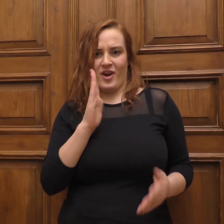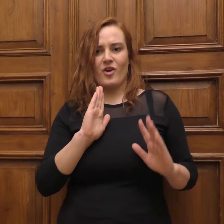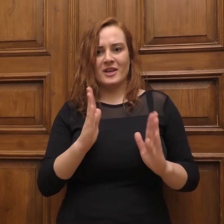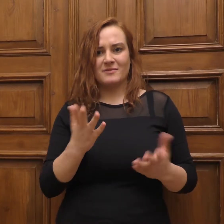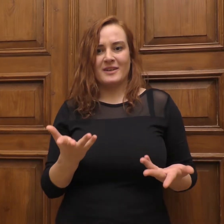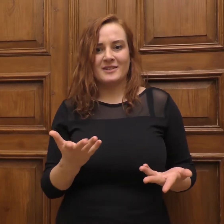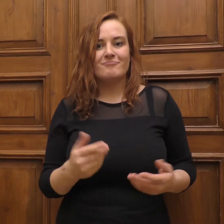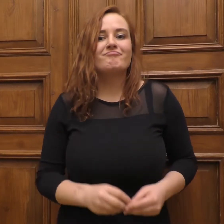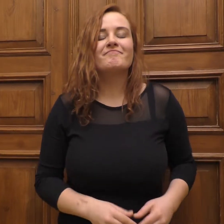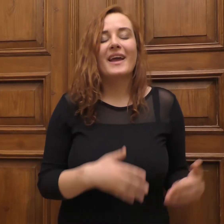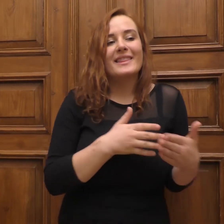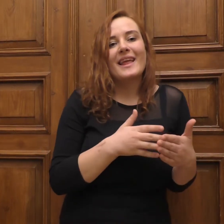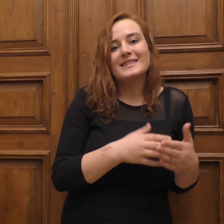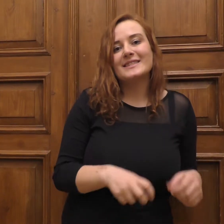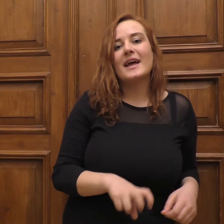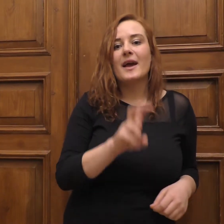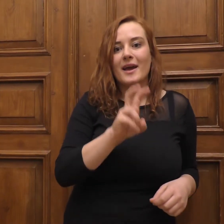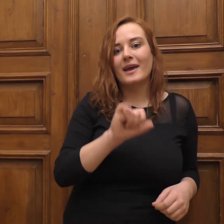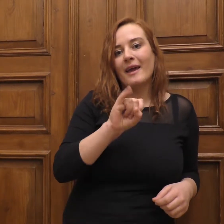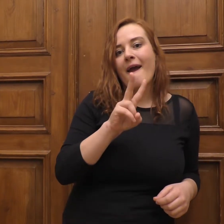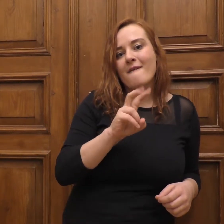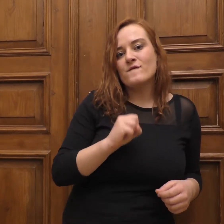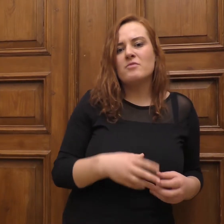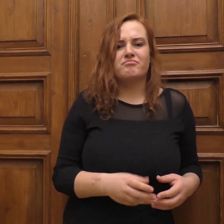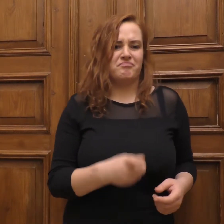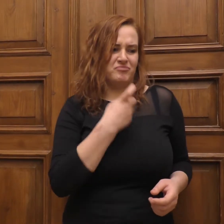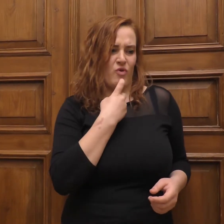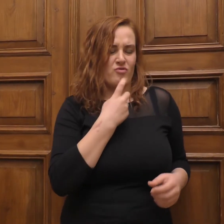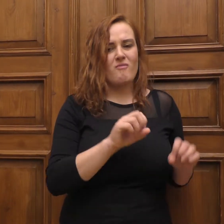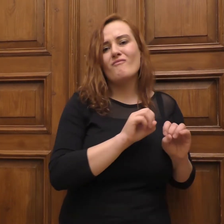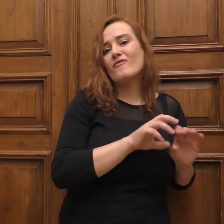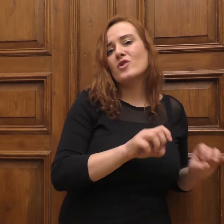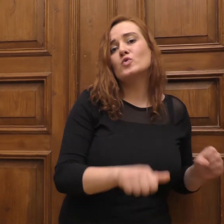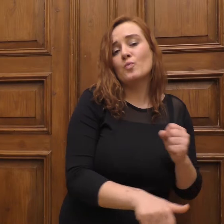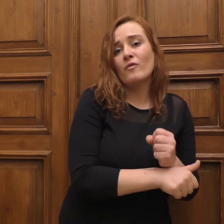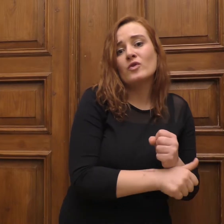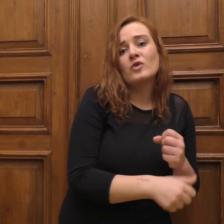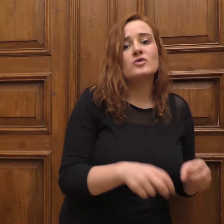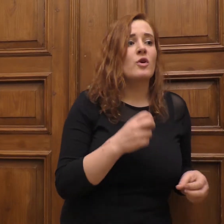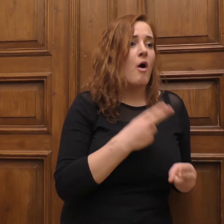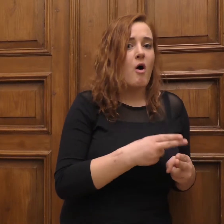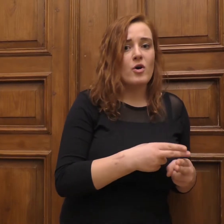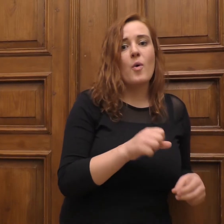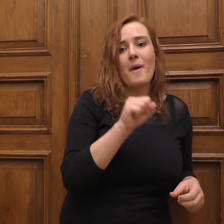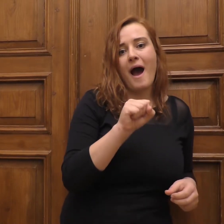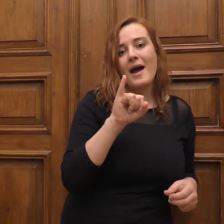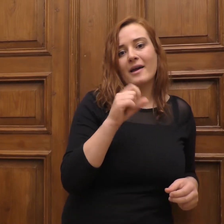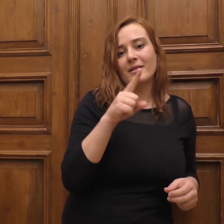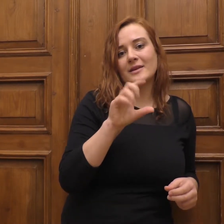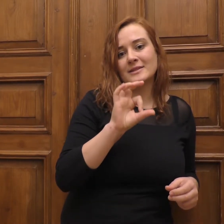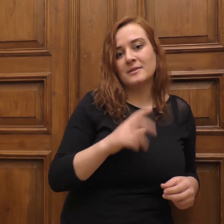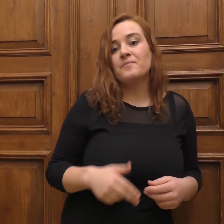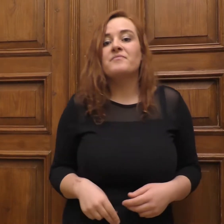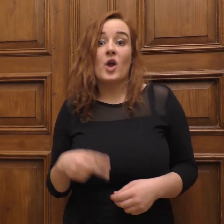Będą to testy na obecność HIV wirusa powodującego AIDS;